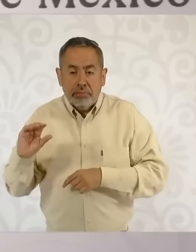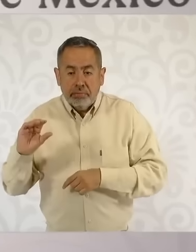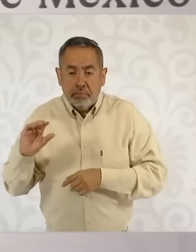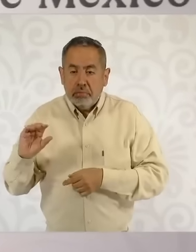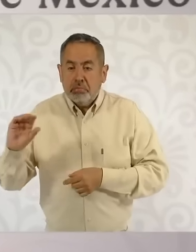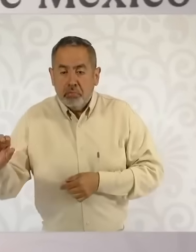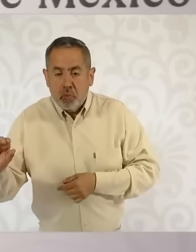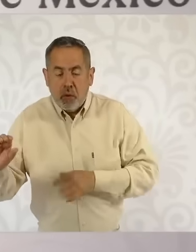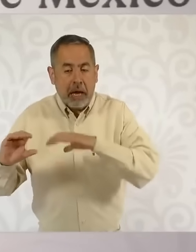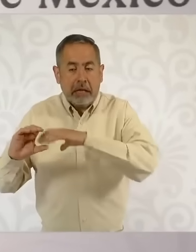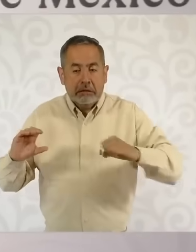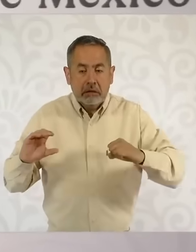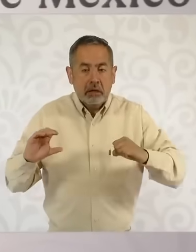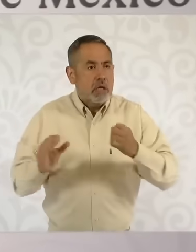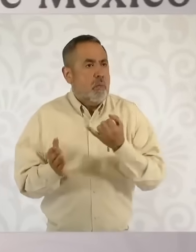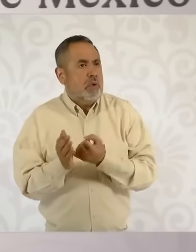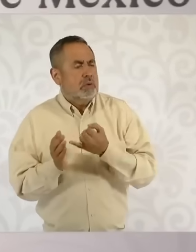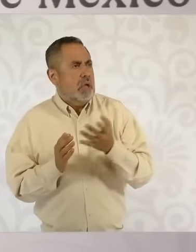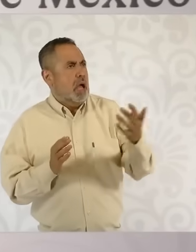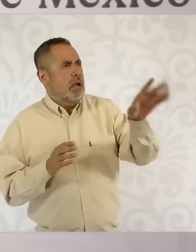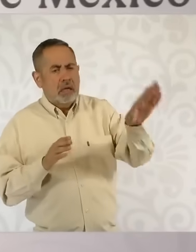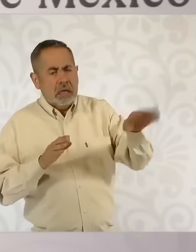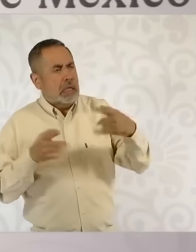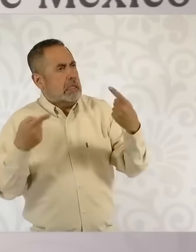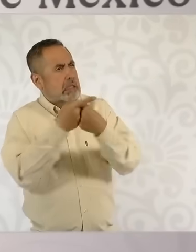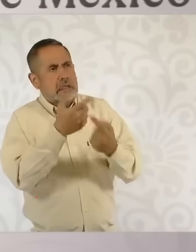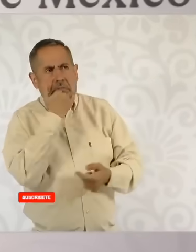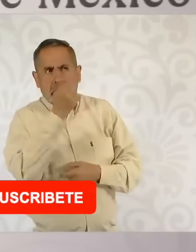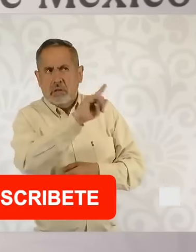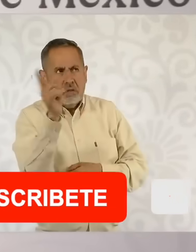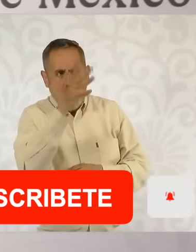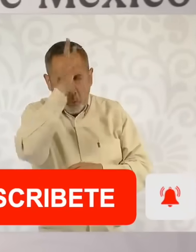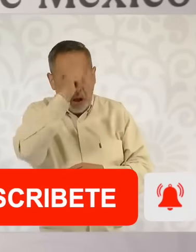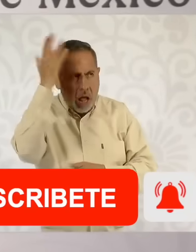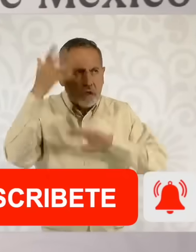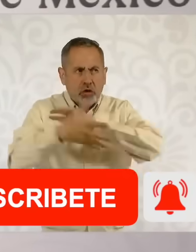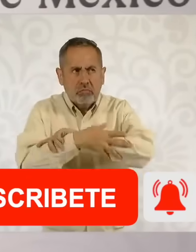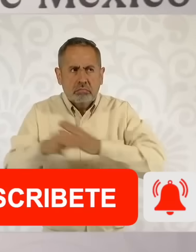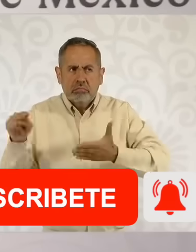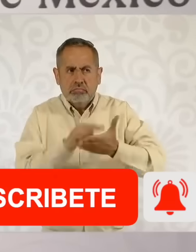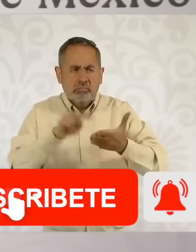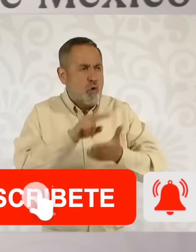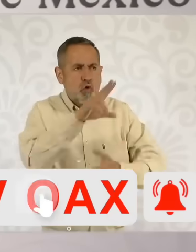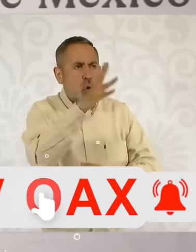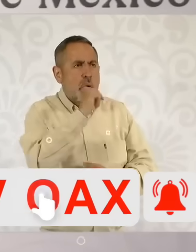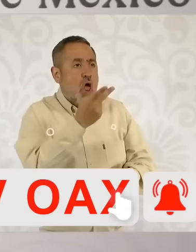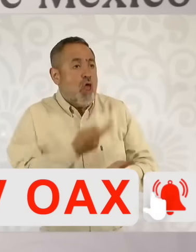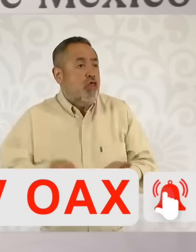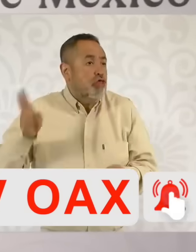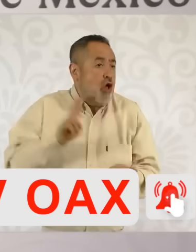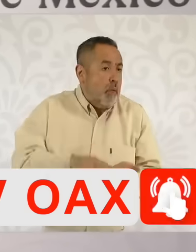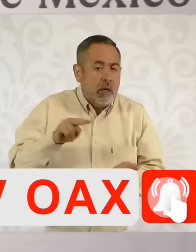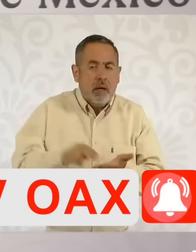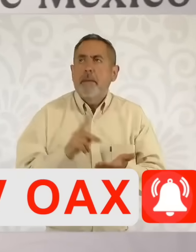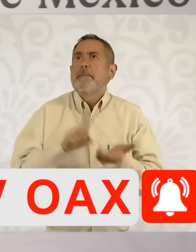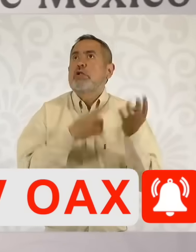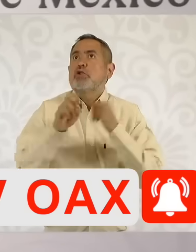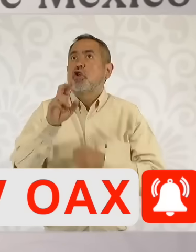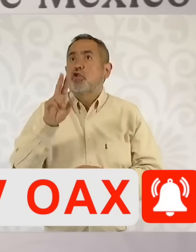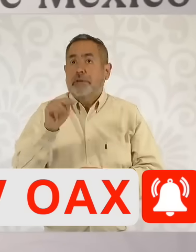convenio que ya se había establecido con México de no cobrar doble impuesto en 1992 y segundo